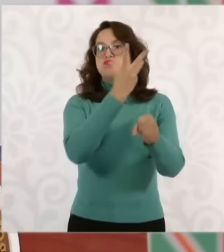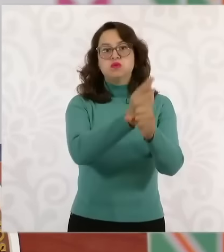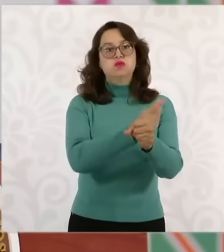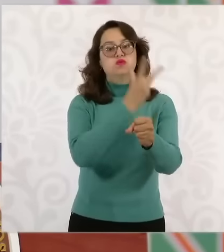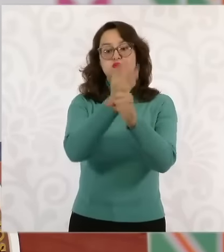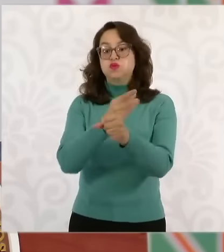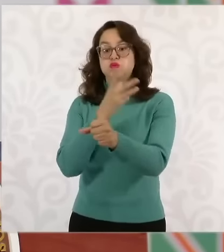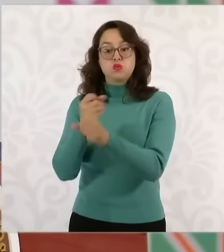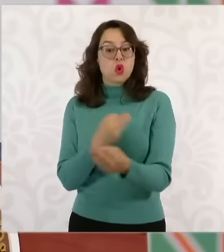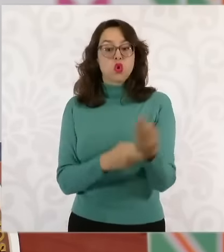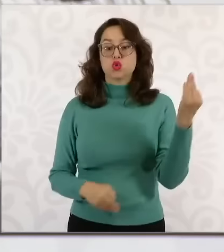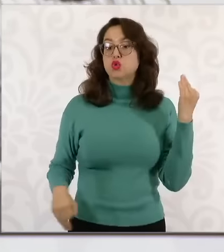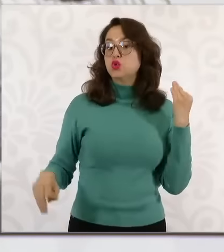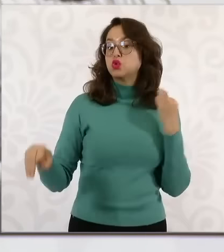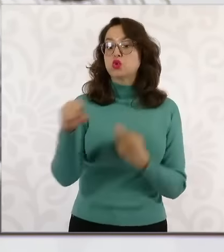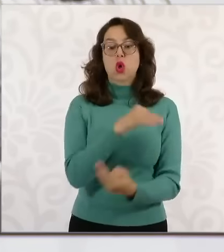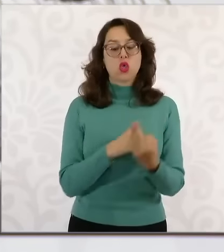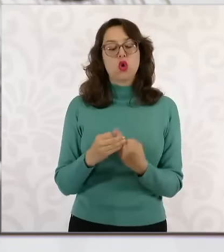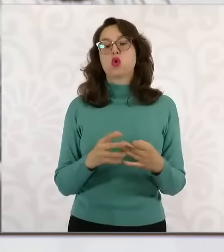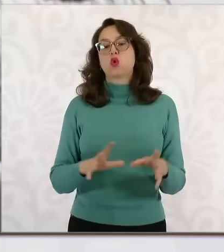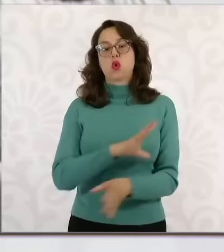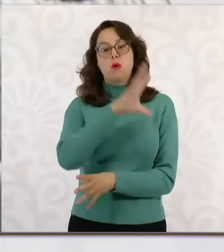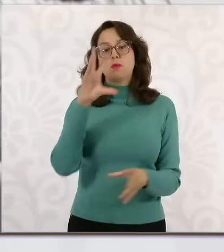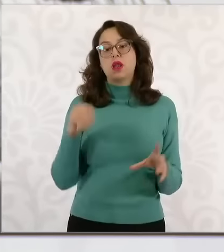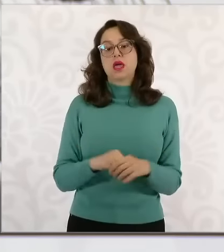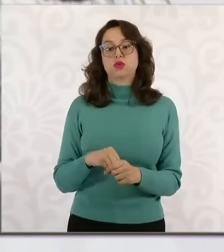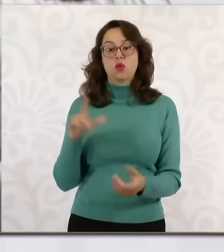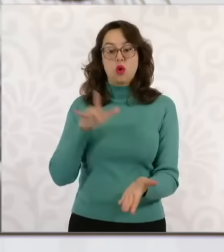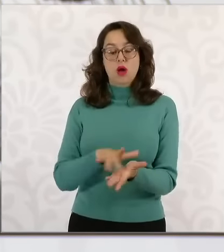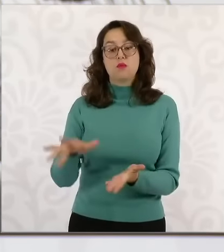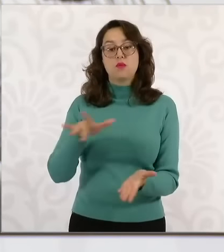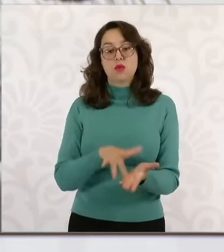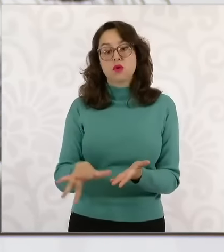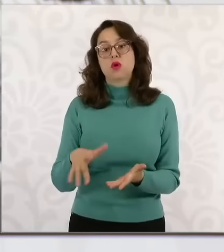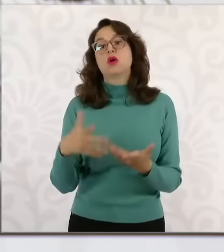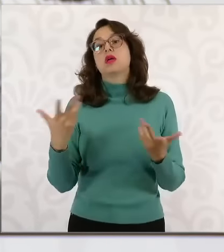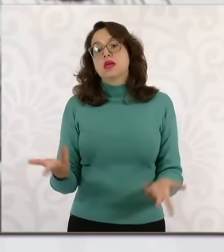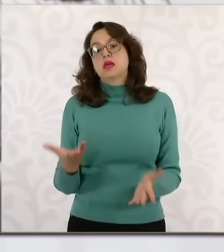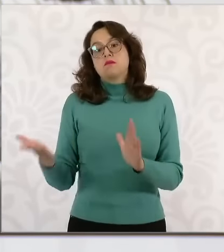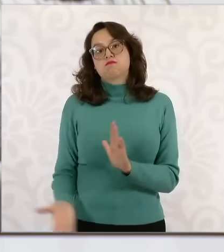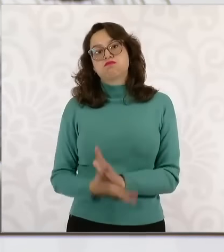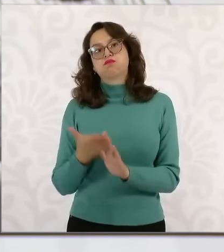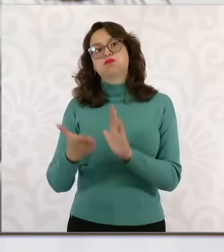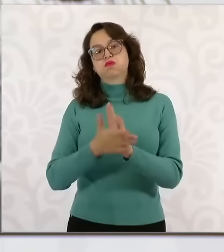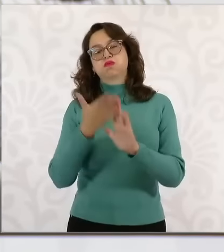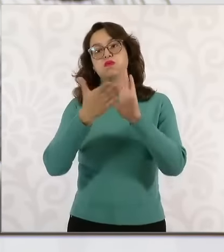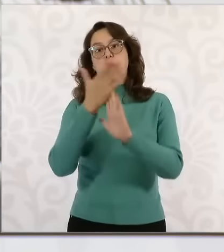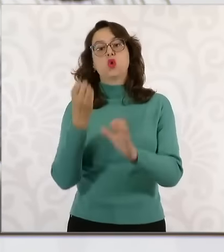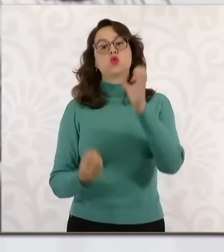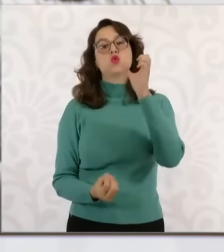pues todo lo que significa el empleo construyendo futuro, además de jóvenes construyendo el futuro